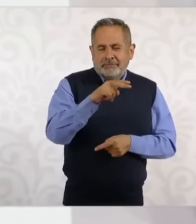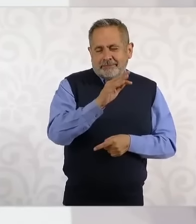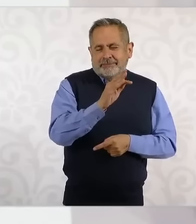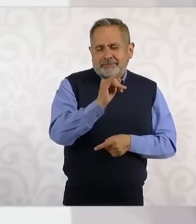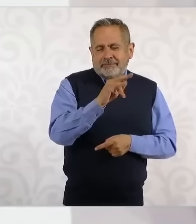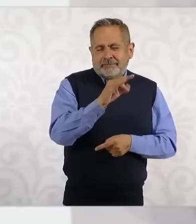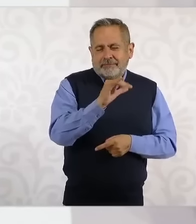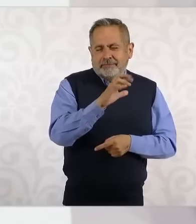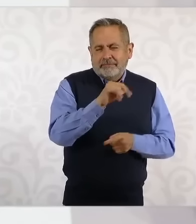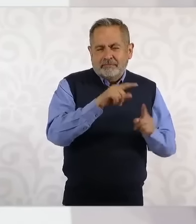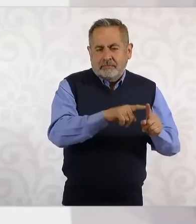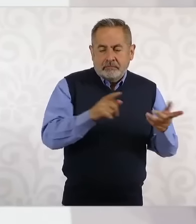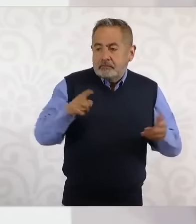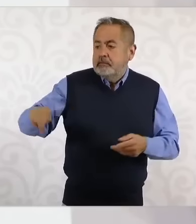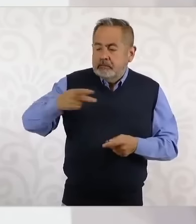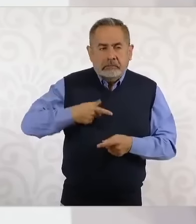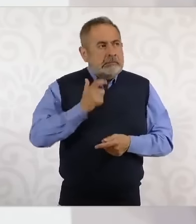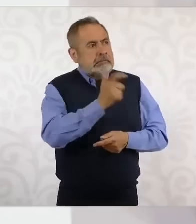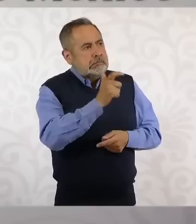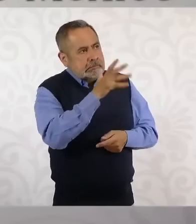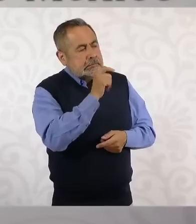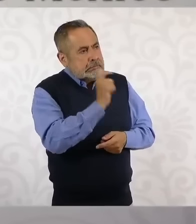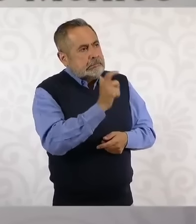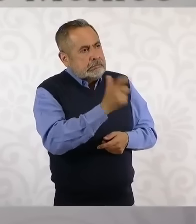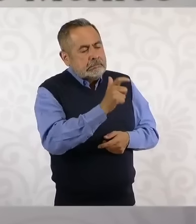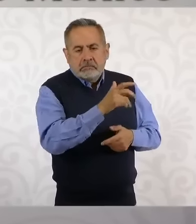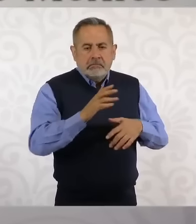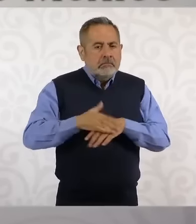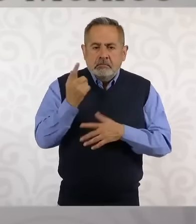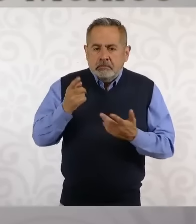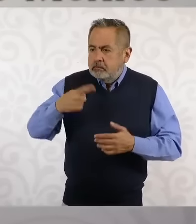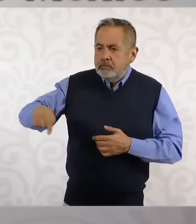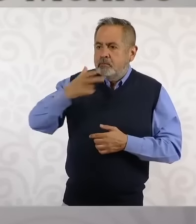decir, la gente no podía pagar porque en México las mexicanas y los mexicanos somos